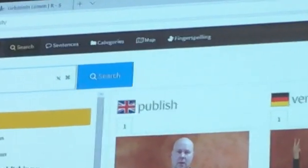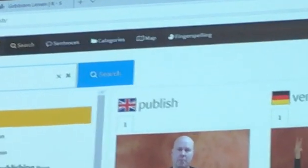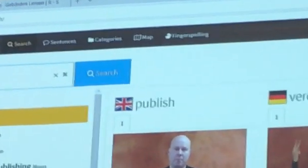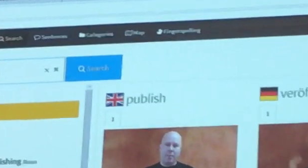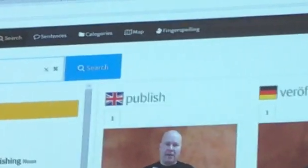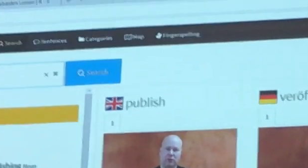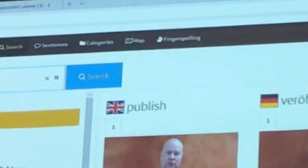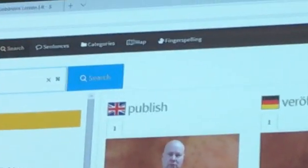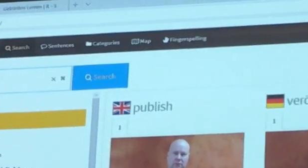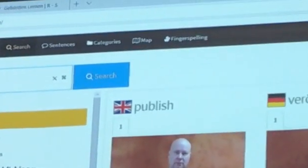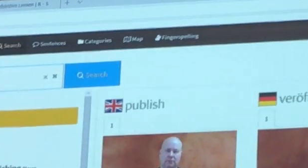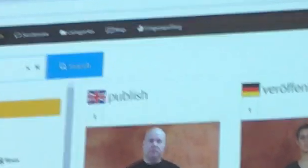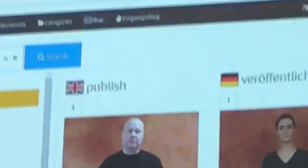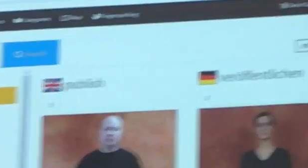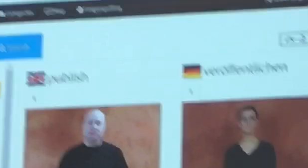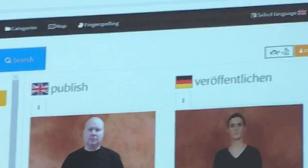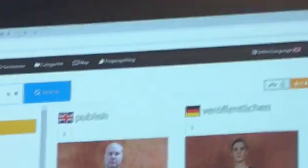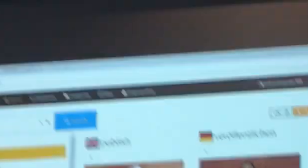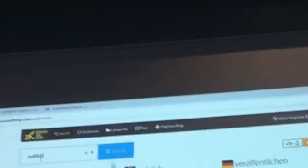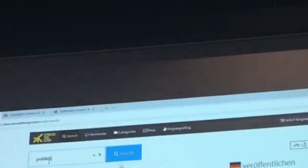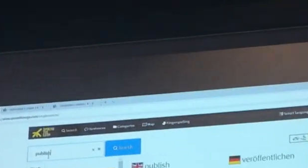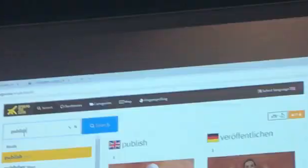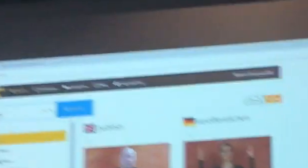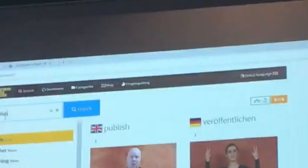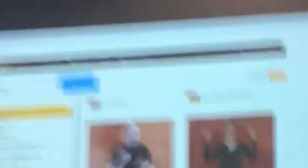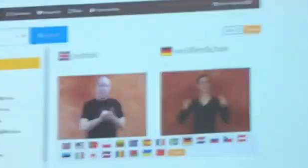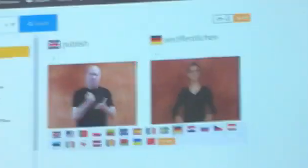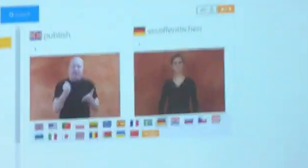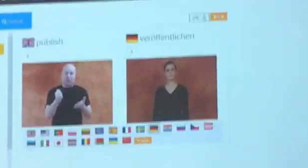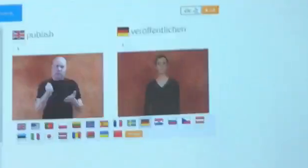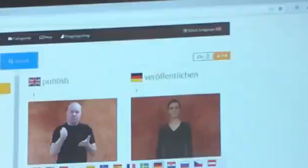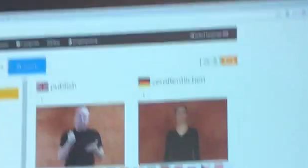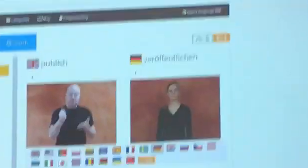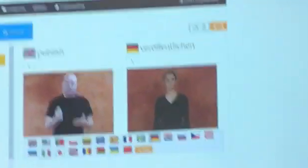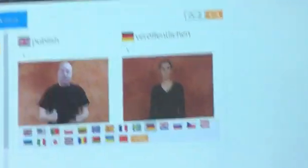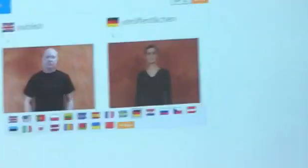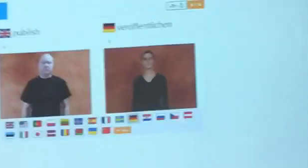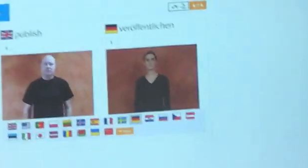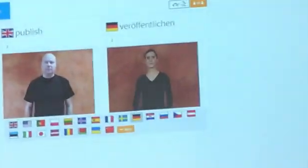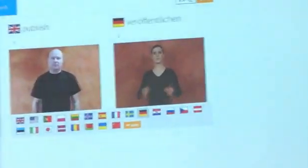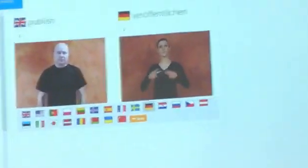Dies ist die logische visuelle Darstellung des Druckens, während in der deutschen [Gebärdensprache]